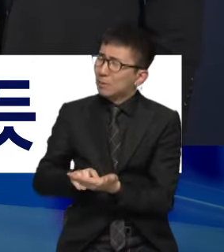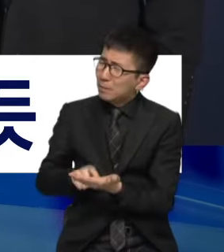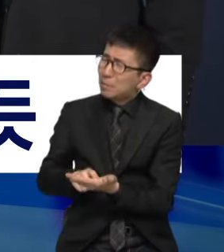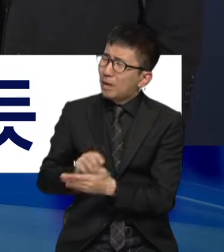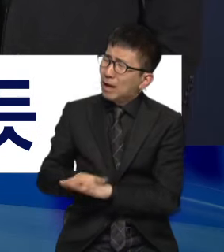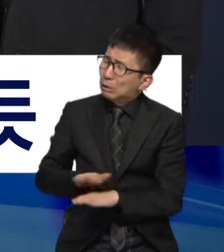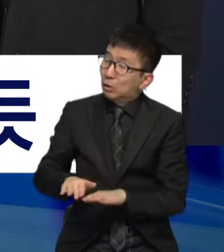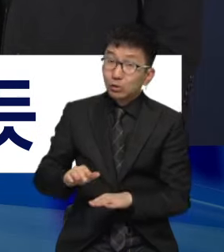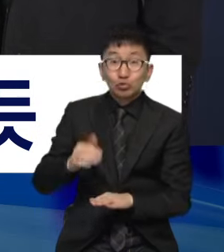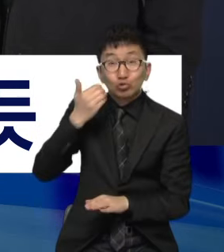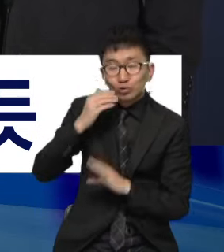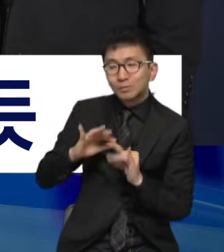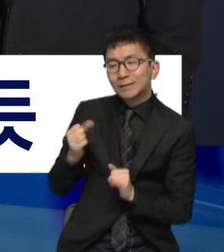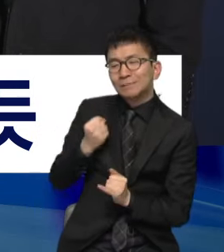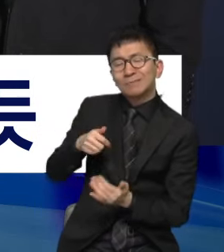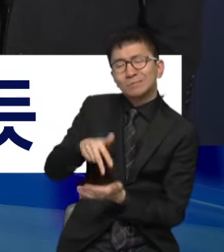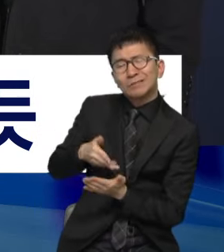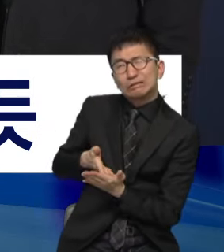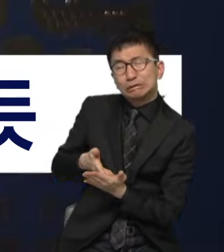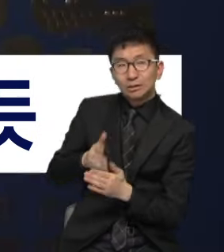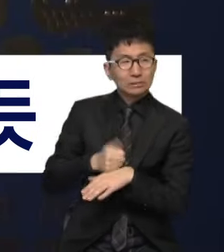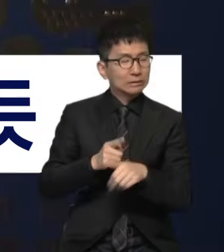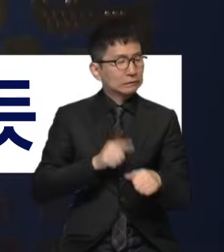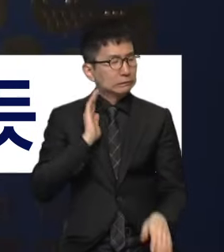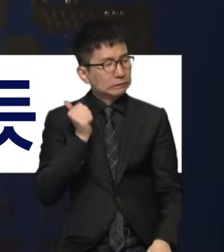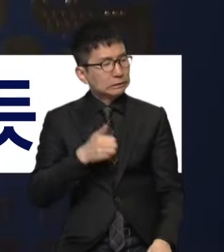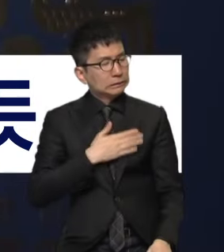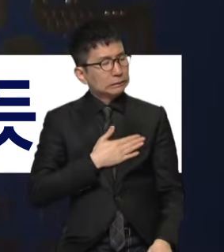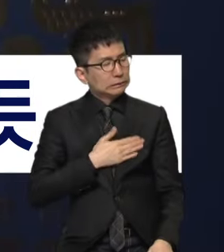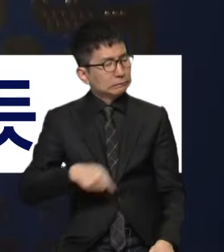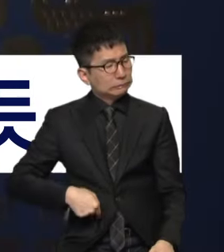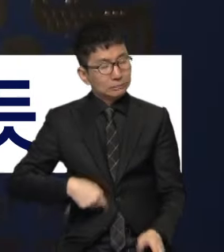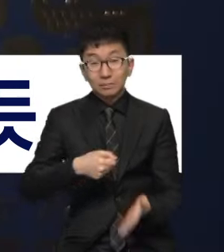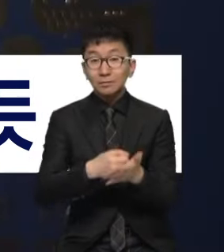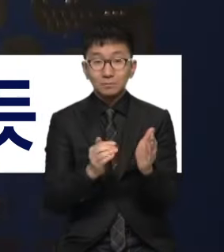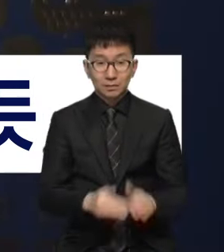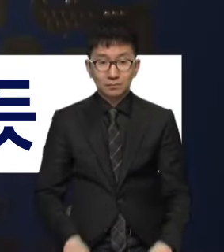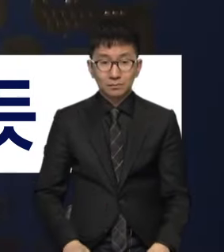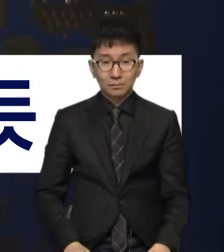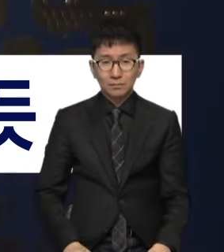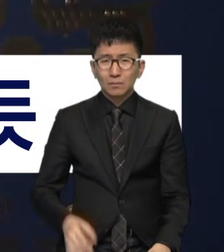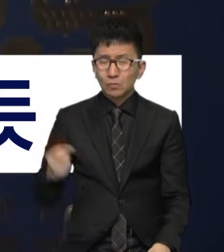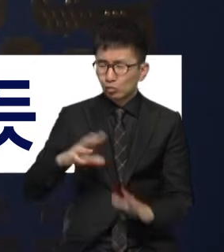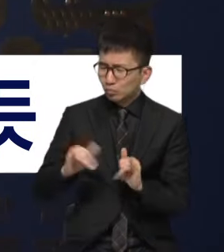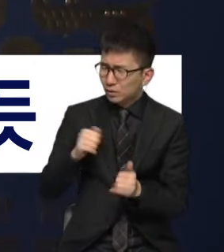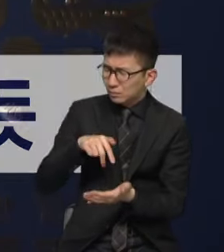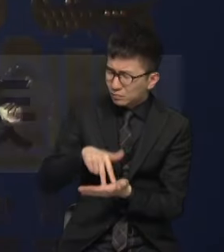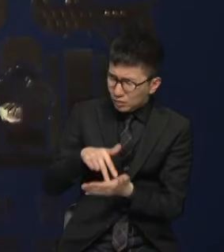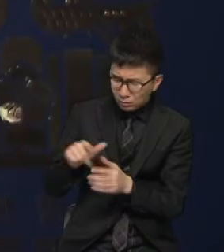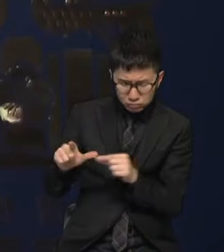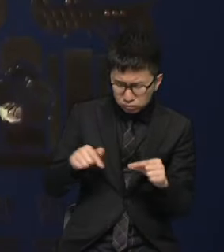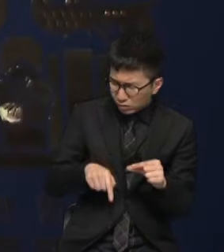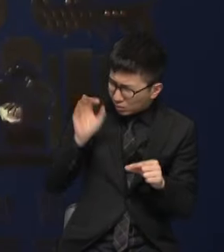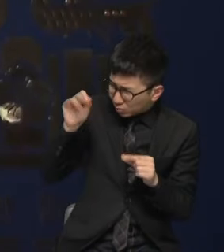영향을 미쳤을 거라는 게 중론됩니다. 또 여권 일각에서 기대에 못 미쳤다 이런 반응도 나오지만 무조건적 양보가 오히려